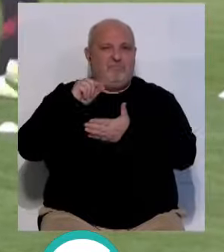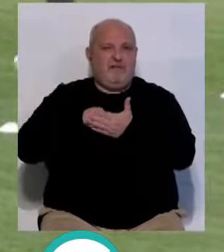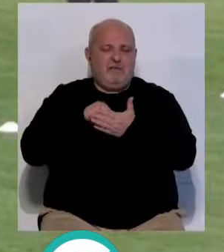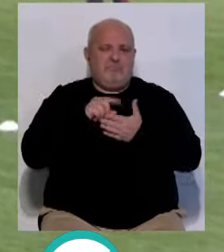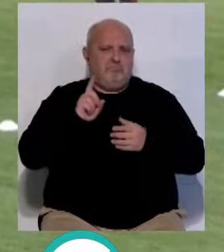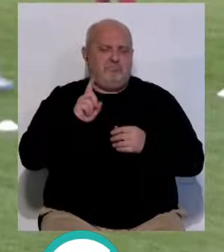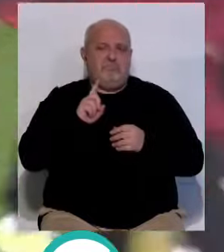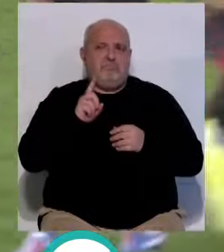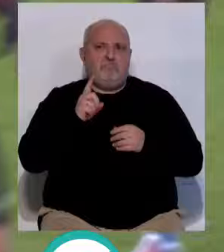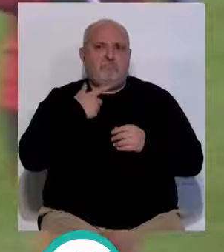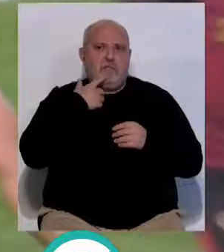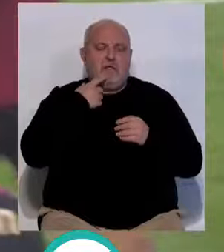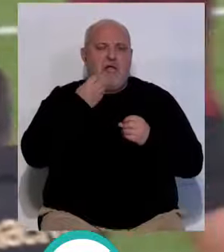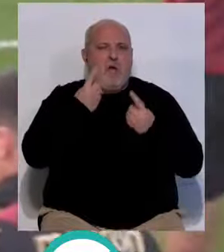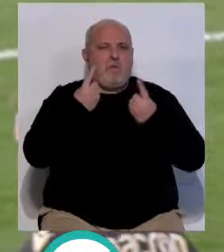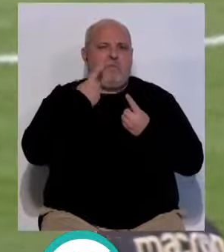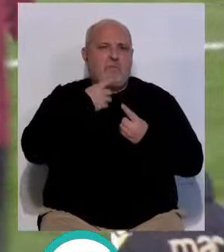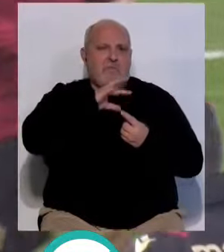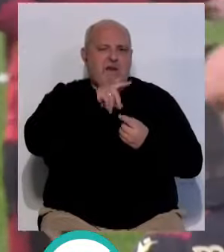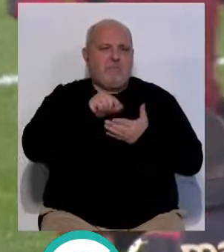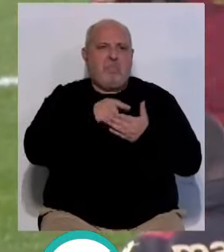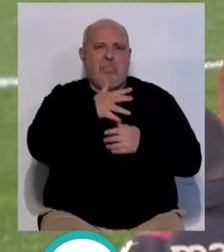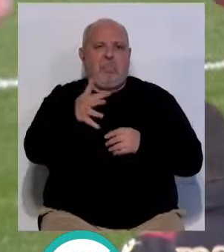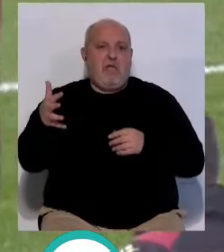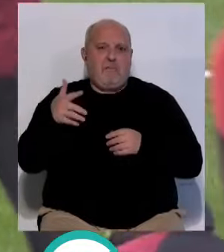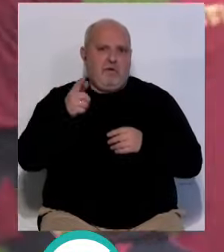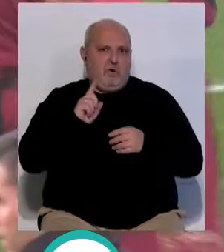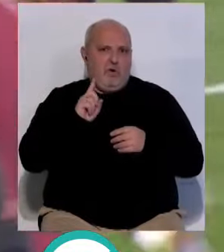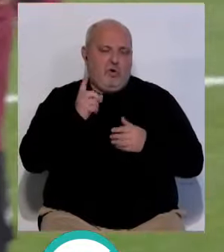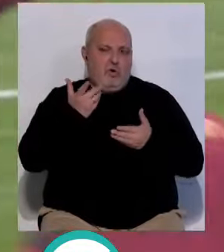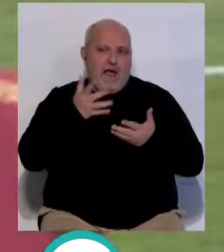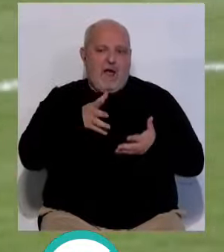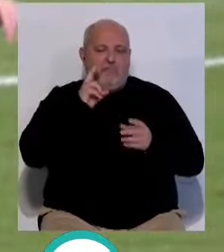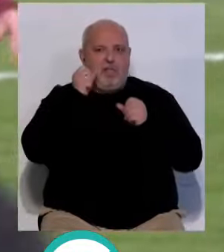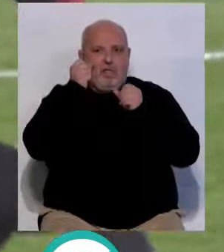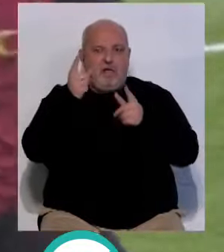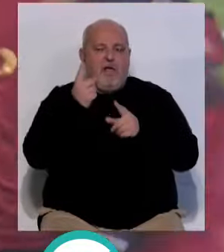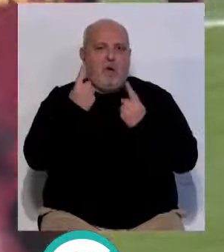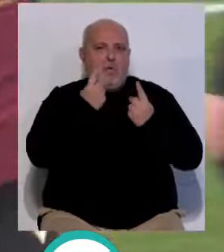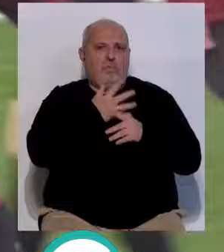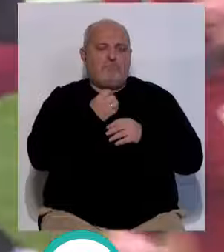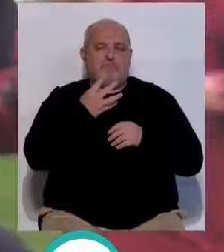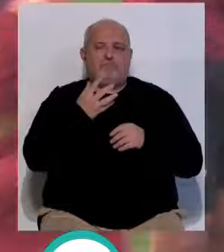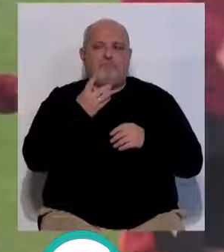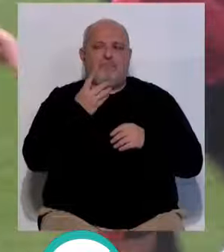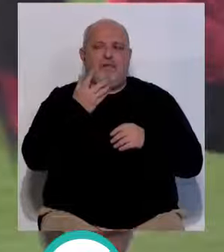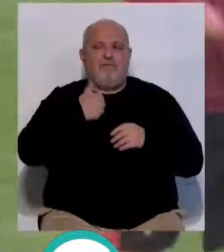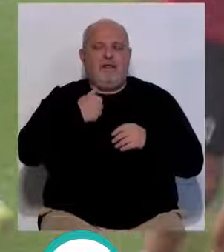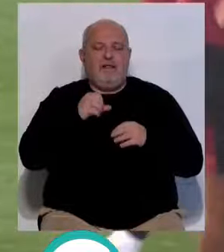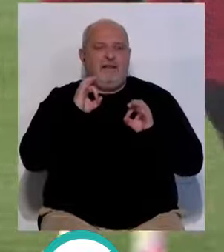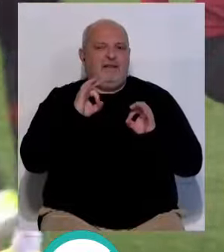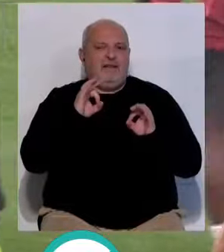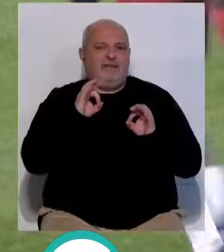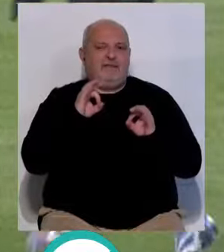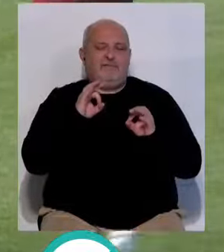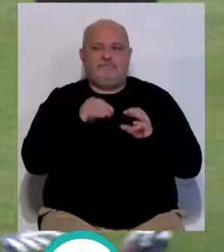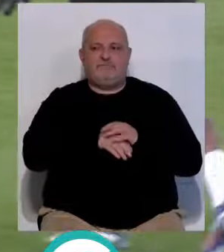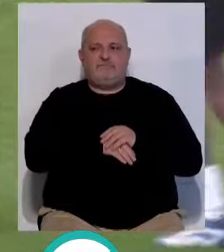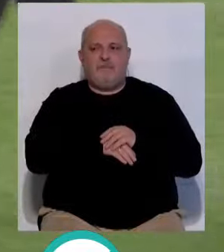no te lo escuché porque pero eh eso es muy Injusto también es injusto valorar el eh el mercado viendo